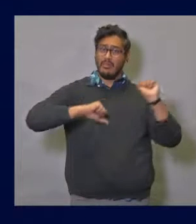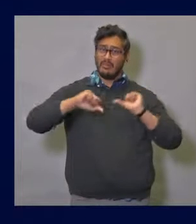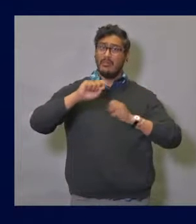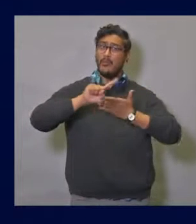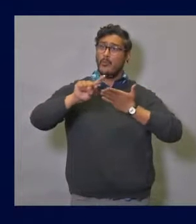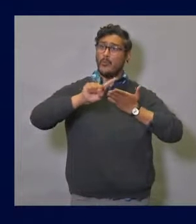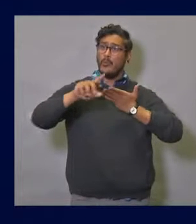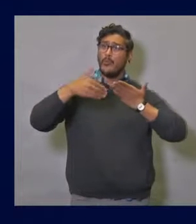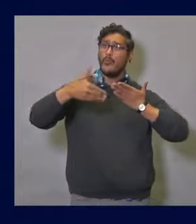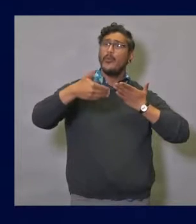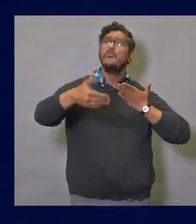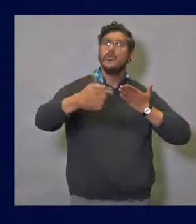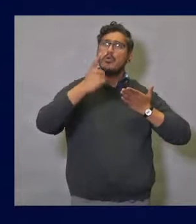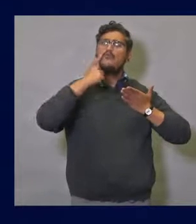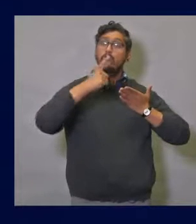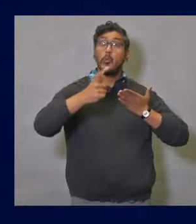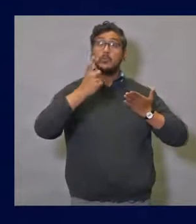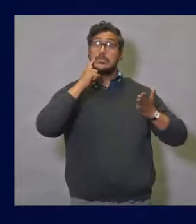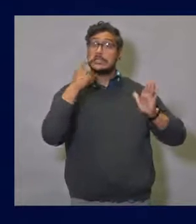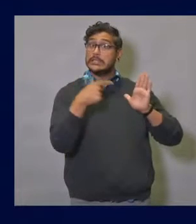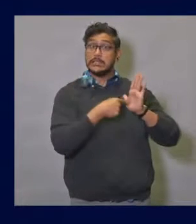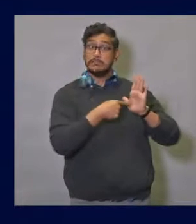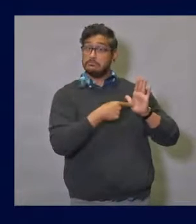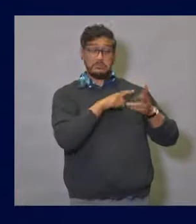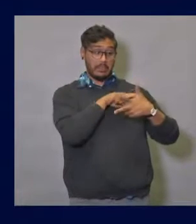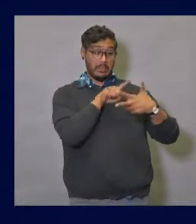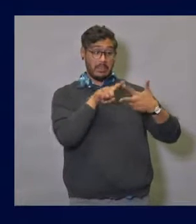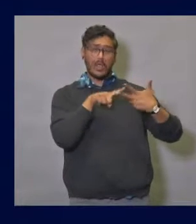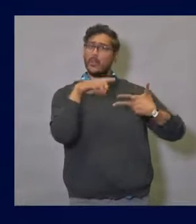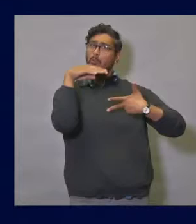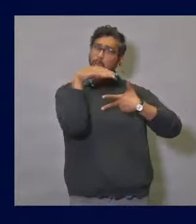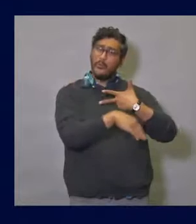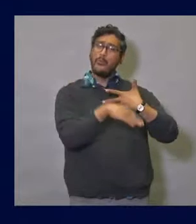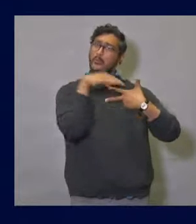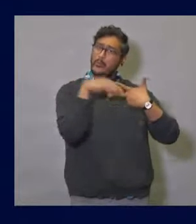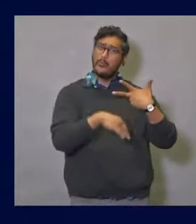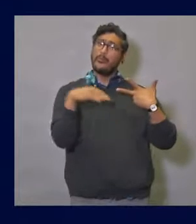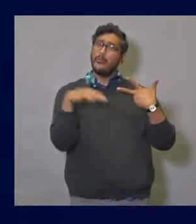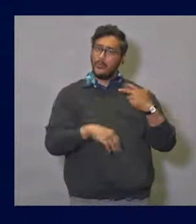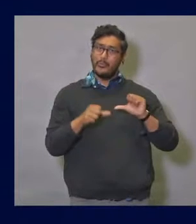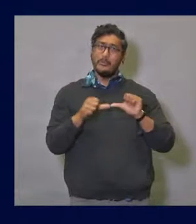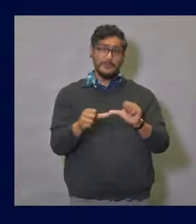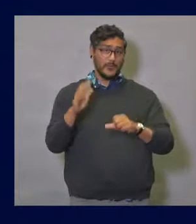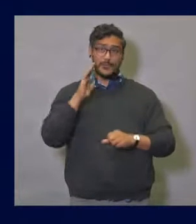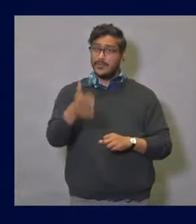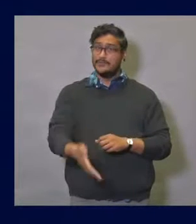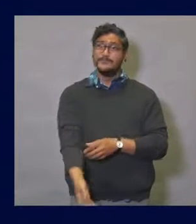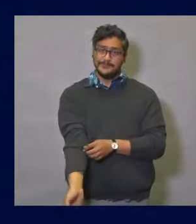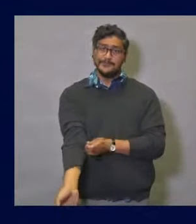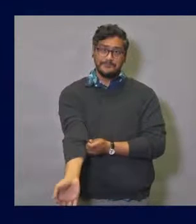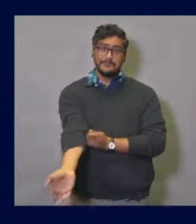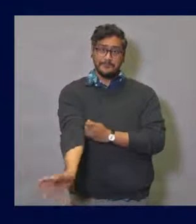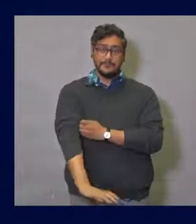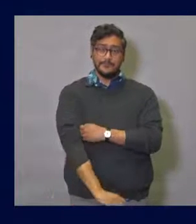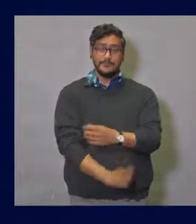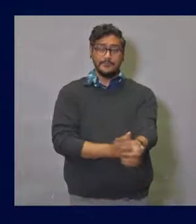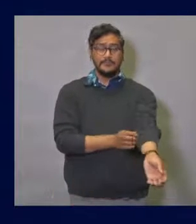SEMANAS Y TENDREMOS QUE SEGUIR